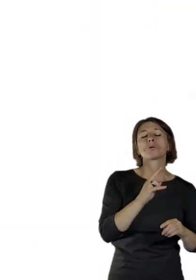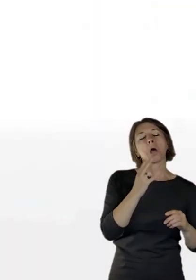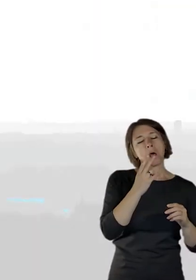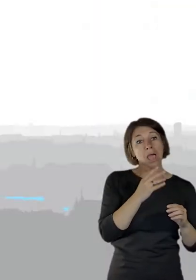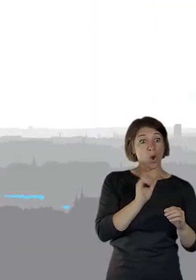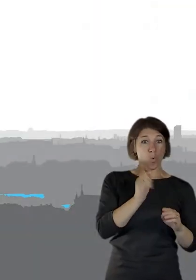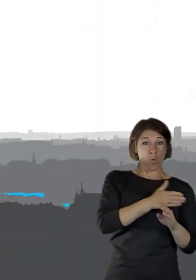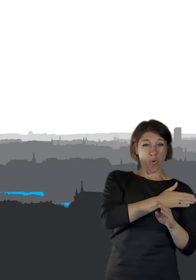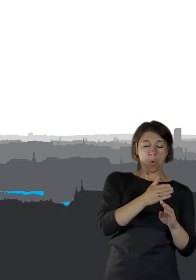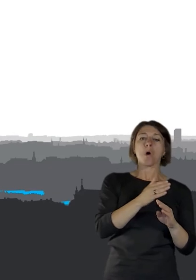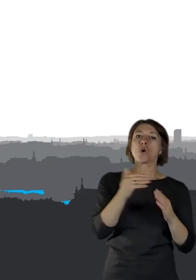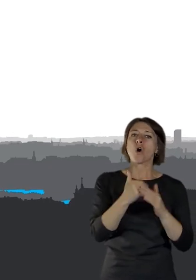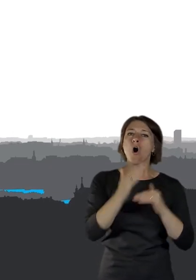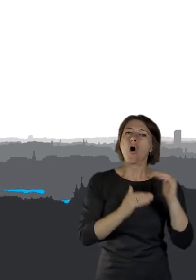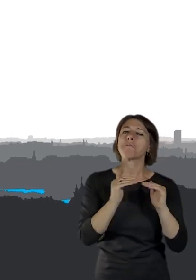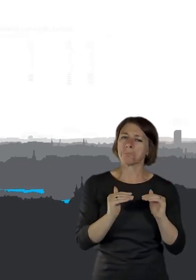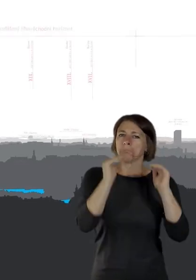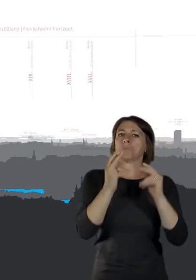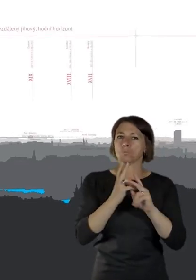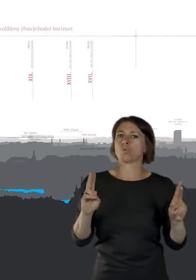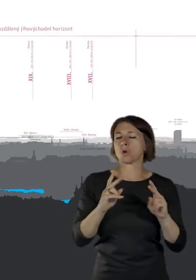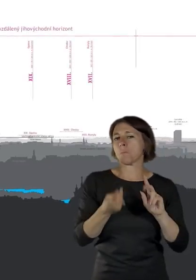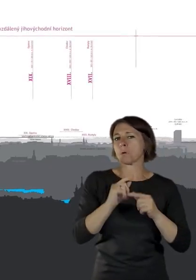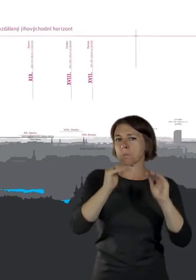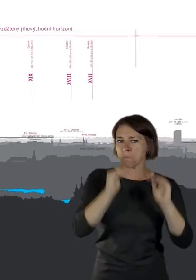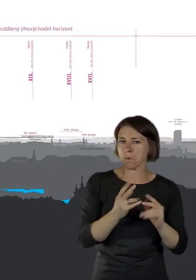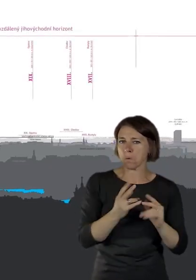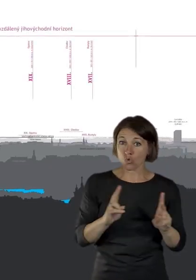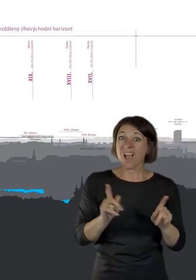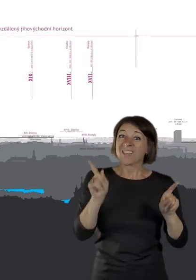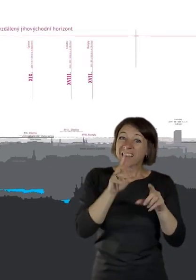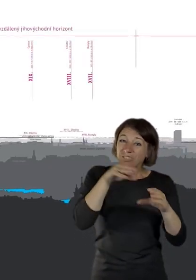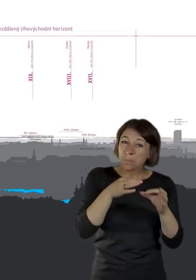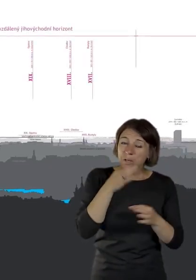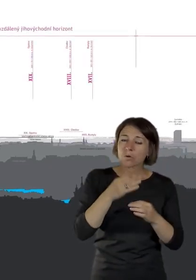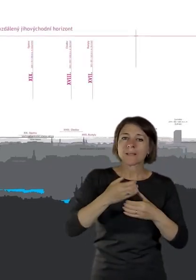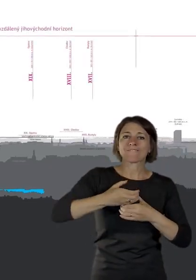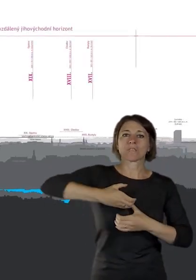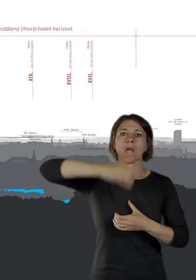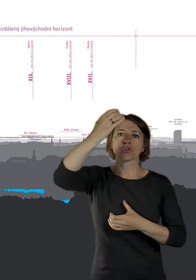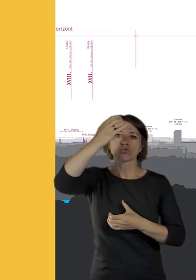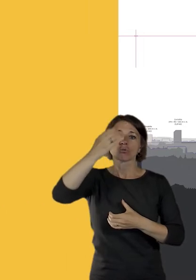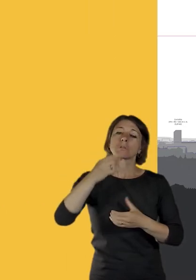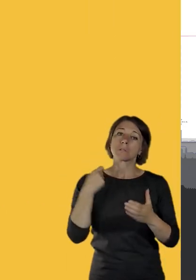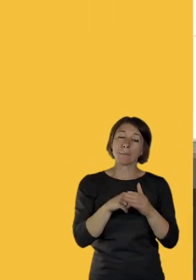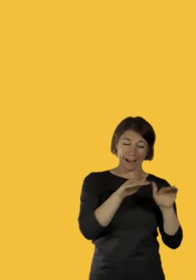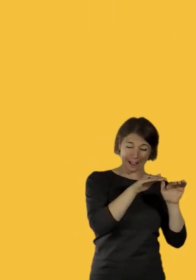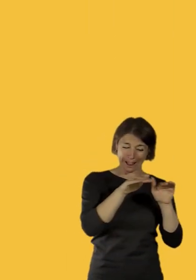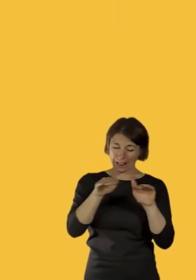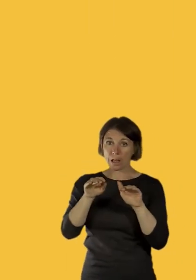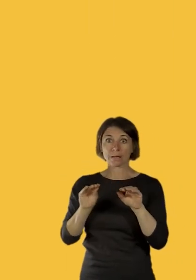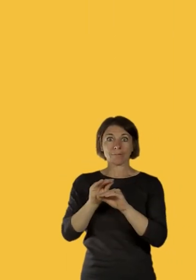Ojediněle najdete v plánu také hladinu věží, která umožní doplnit zástavbu vyššími věžemi.